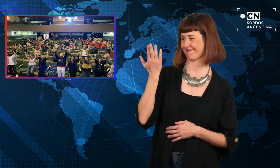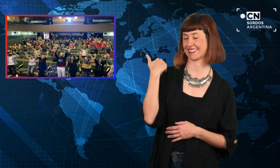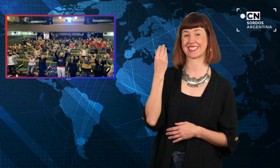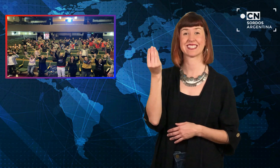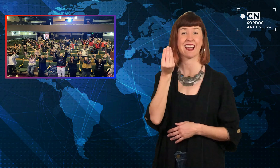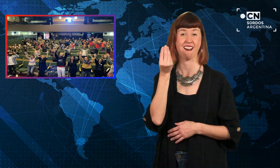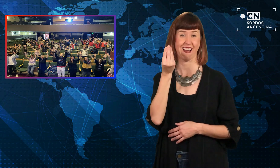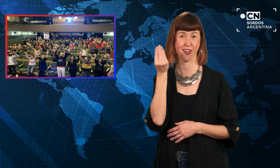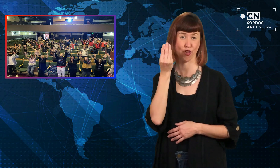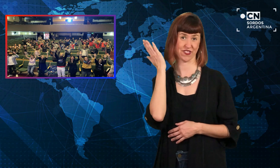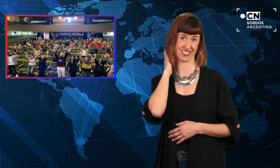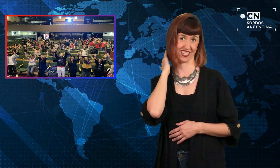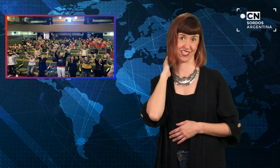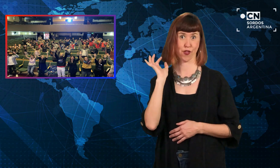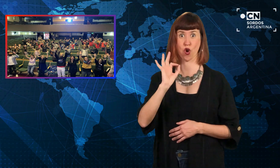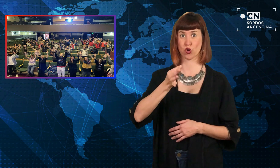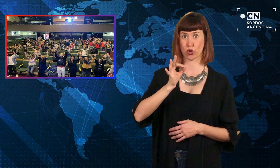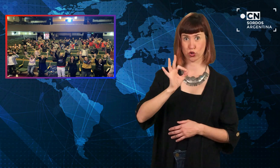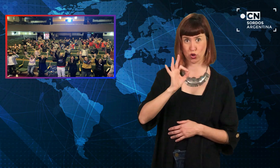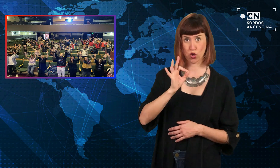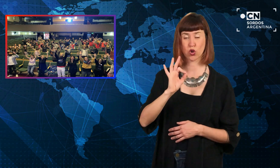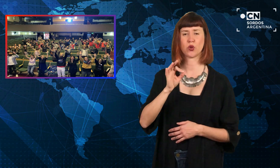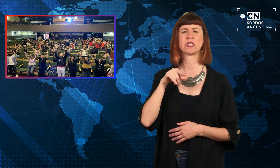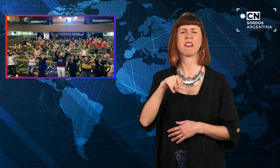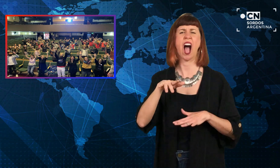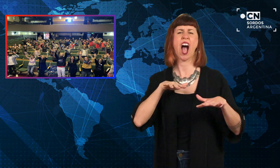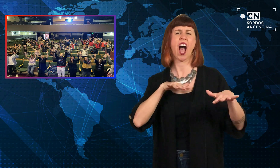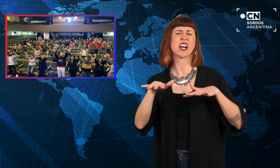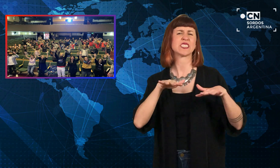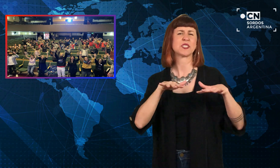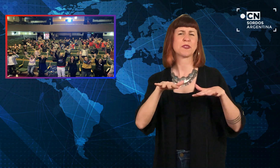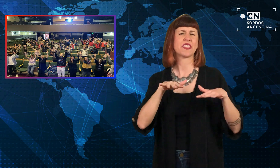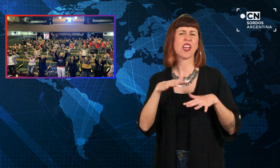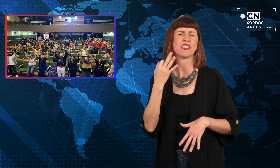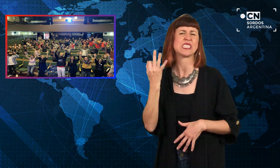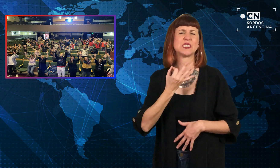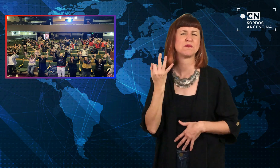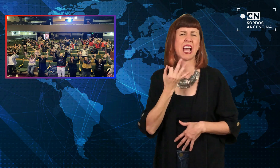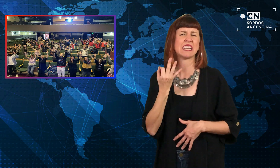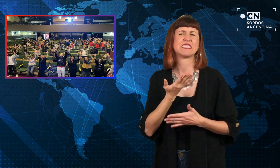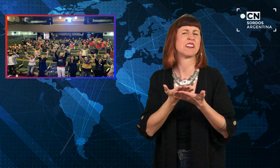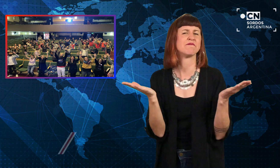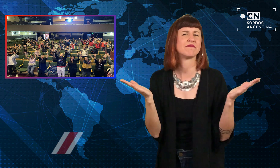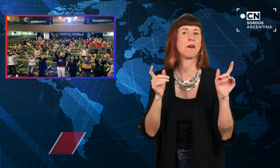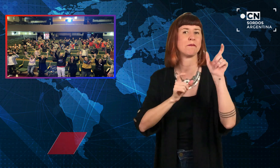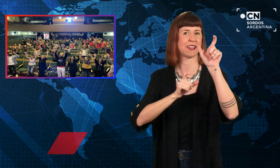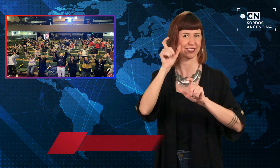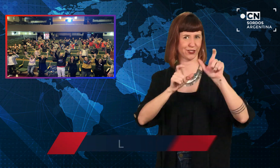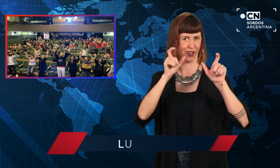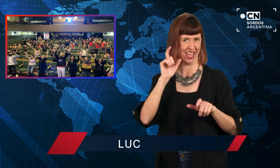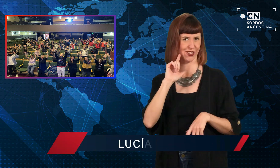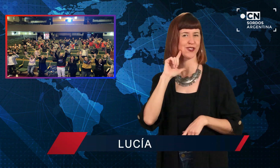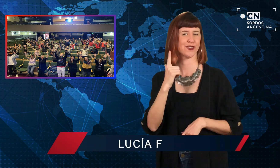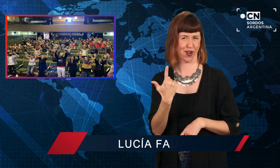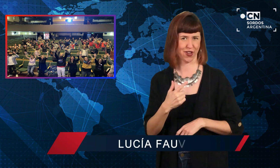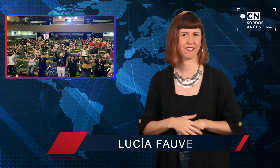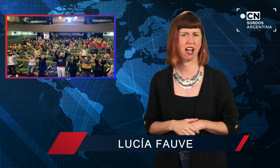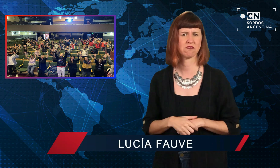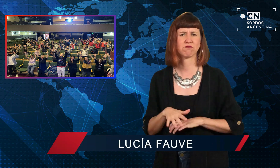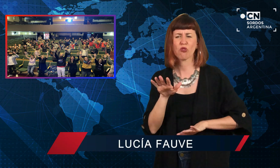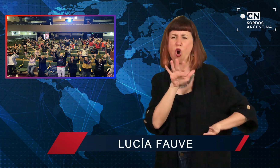El sábado 16 de octubre, el programa Sordas sin violencia,